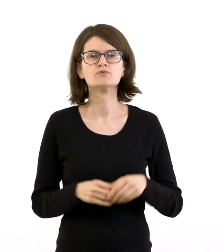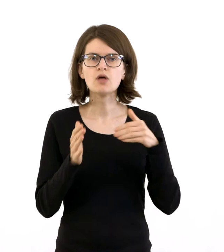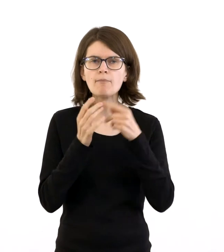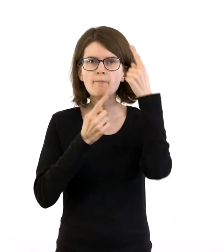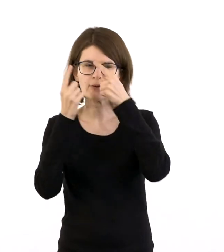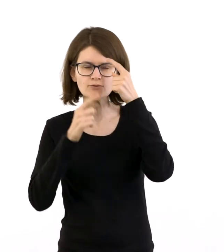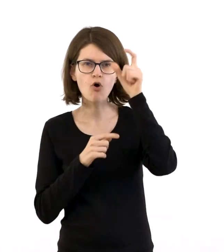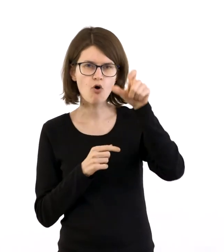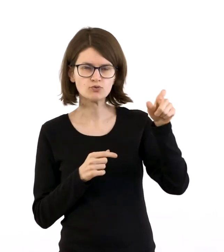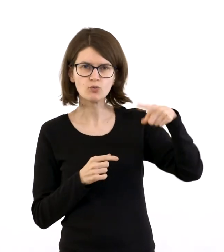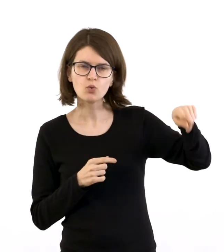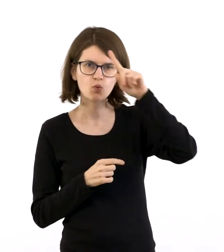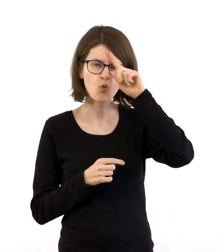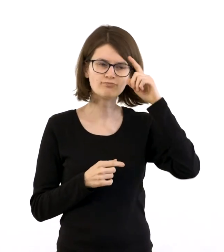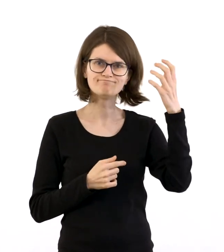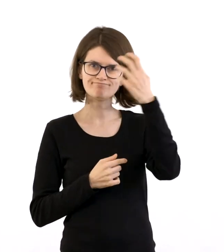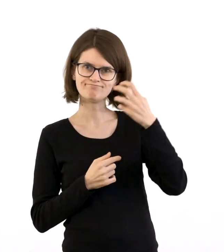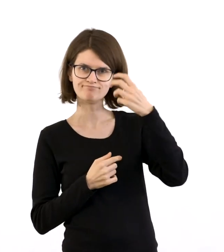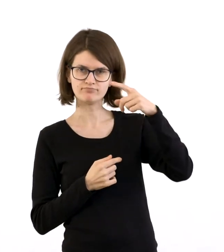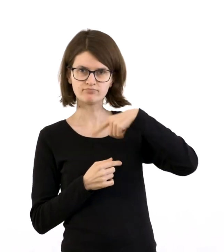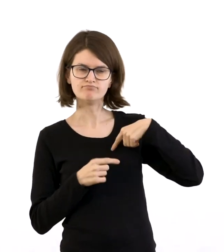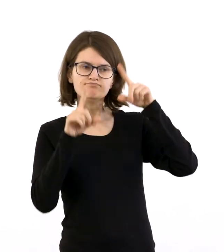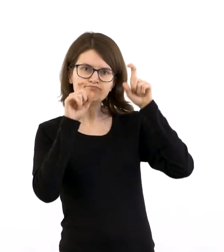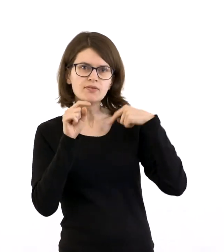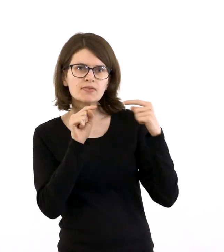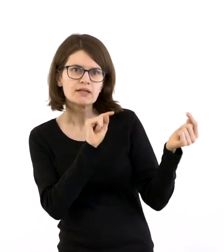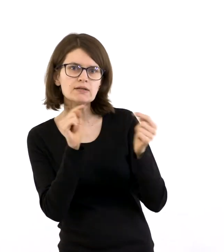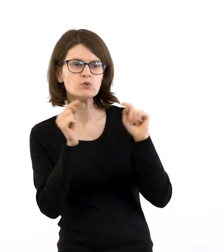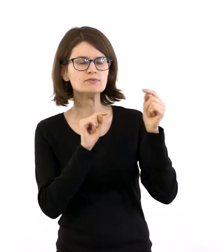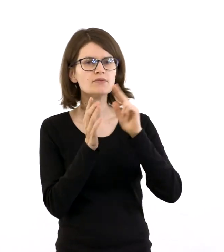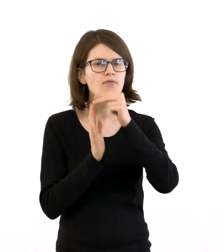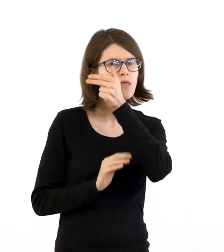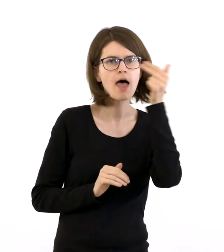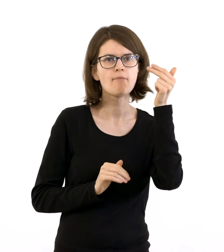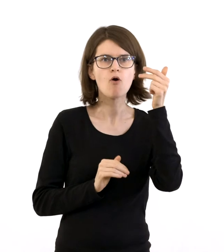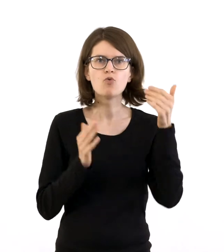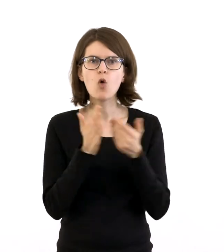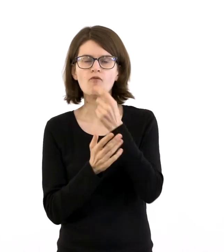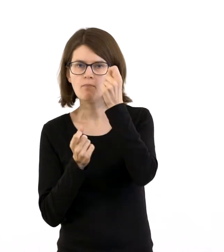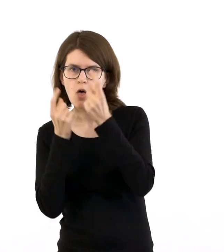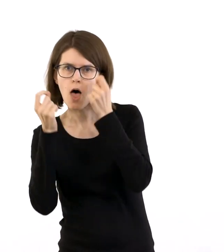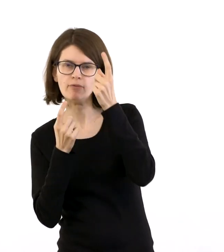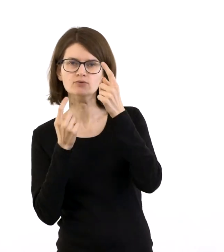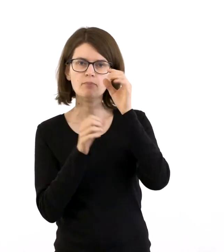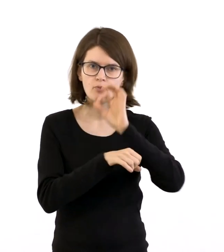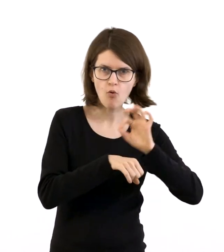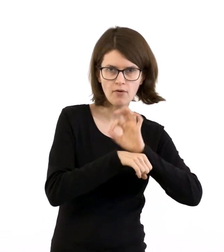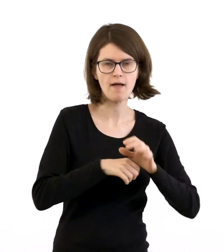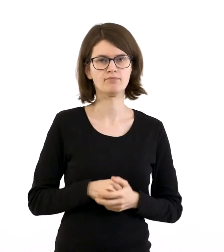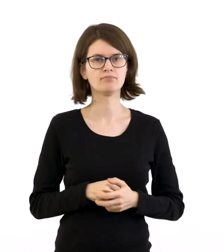Przede wszystkim trzeba myśleć o osobach, które śledzą profil organizacji, rozpoczynać z nimi dyskusje na temat nowych pomysłów i projektów.